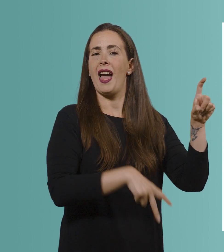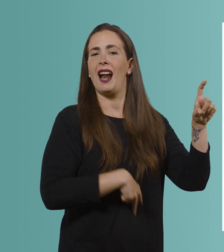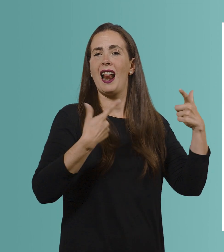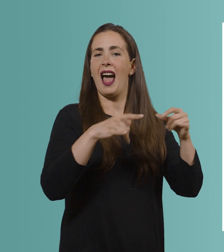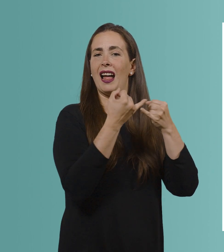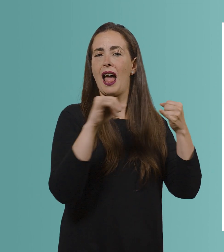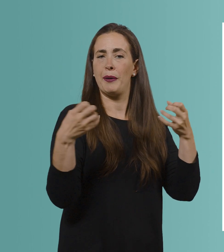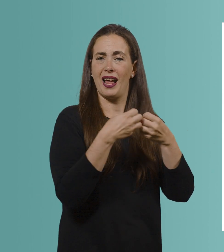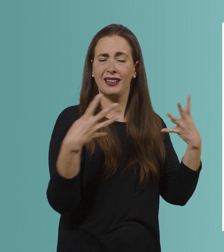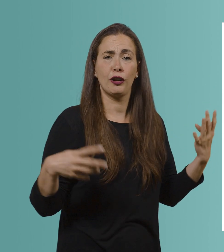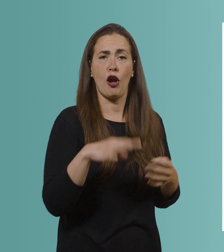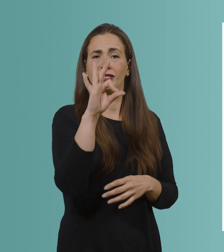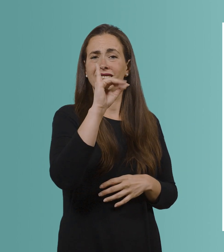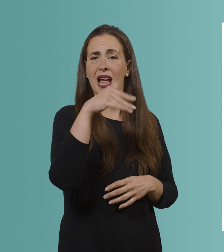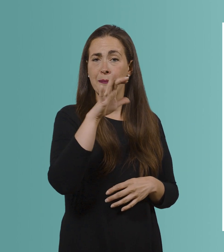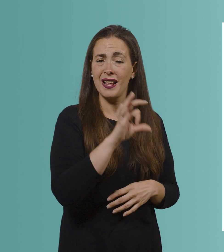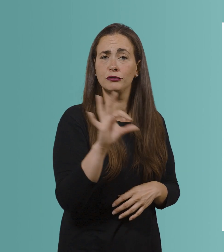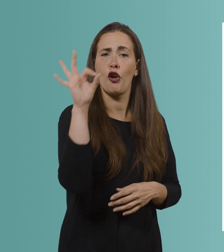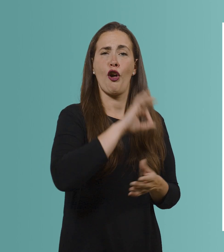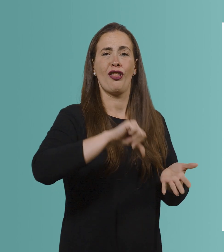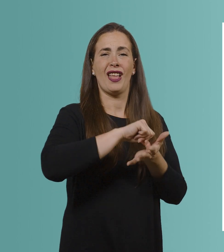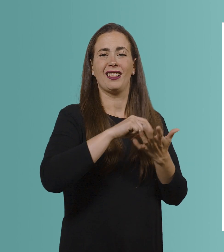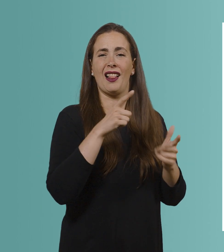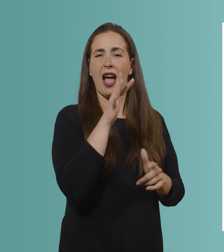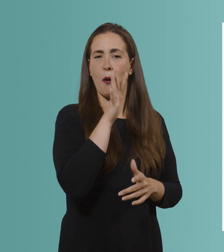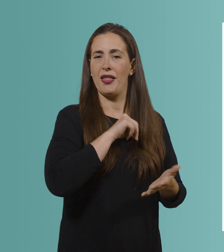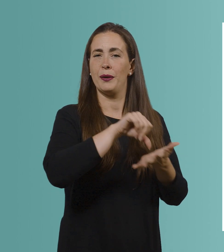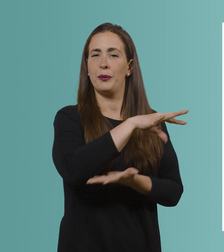de Cables Eléctricos, la Siemens o la Central d’Aigües de Barcelona,